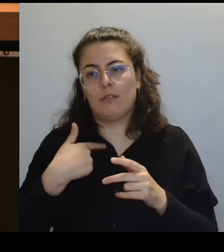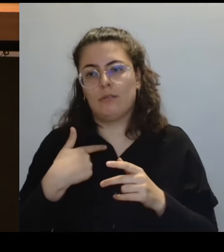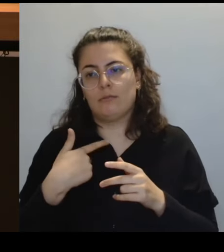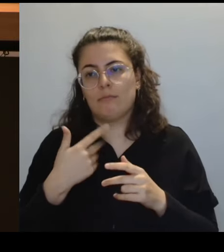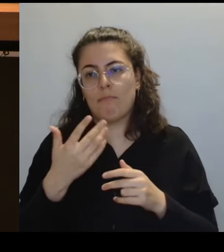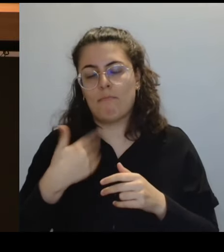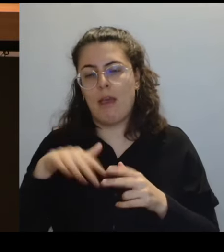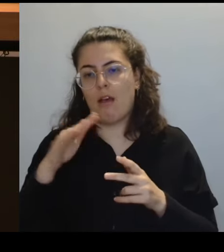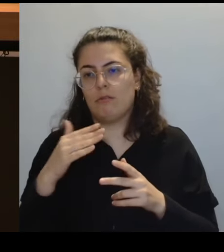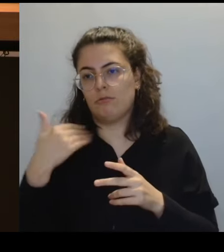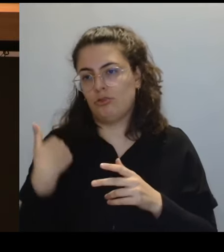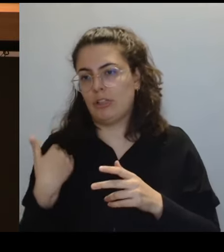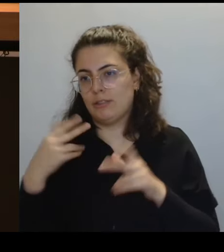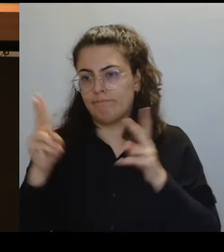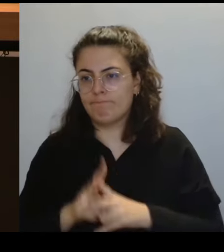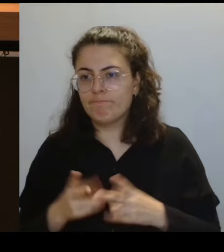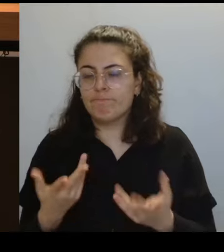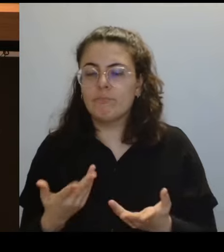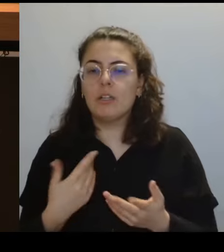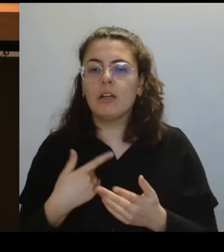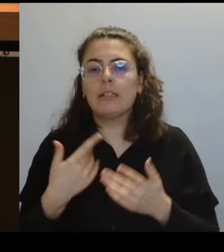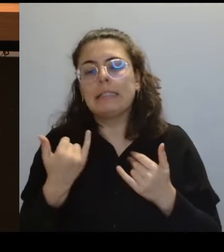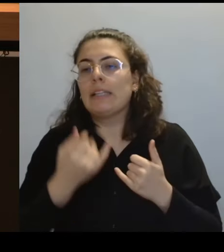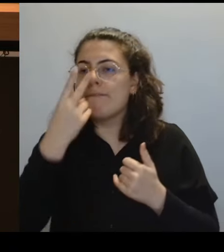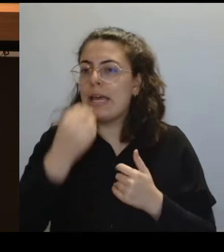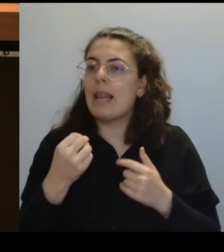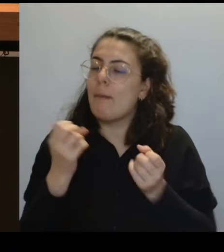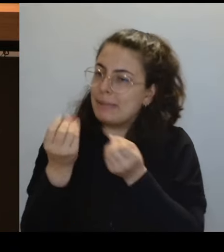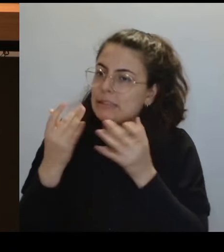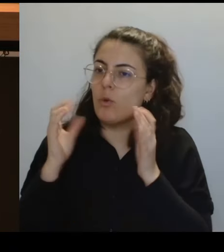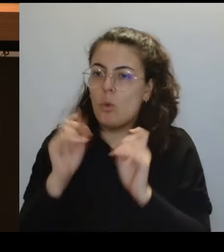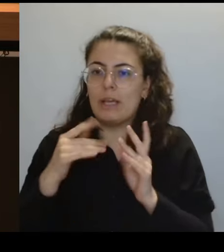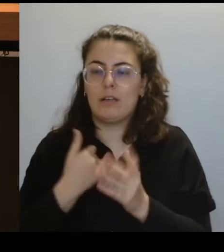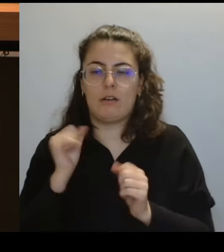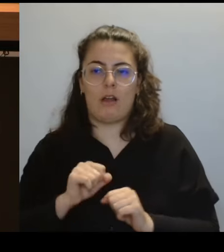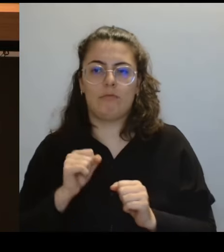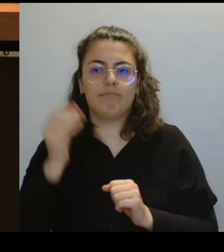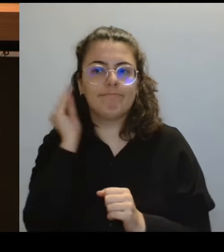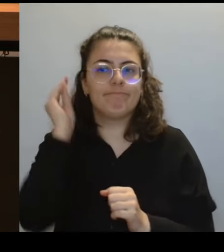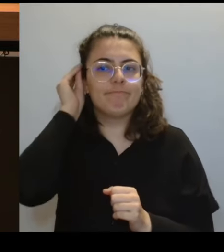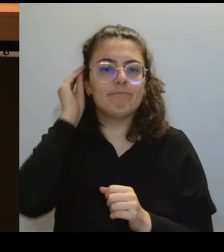haben oder sie jetzt gemacht haben. Ist jetzt auch egal. Jedenfalls stehen wir jetzt irgendwie insgesamt dafür in der Verantwortung